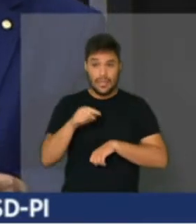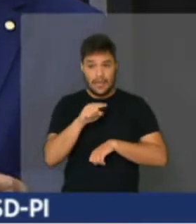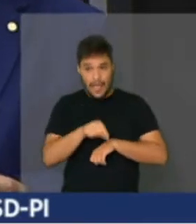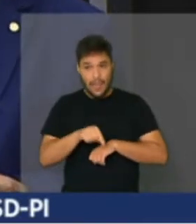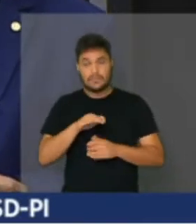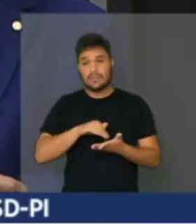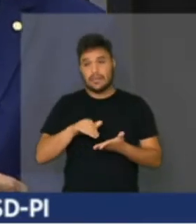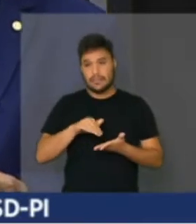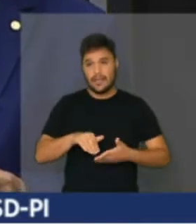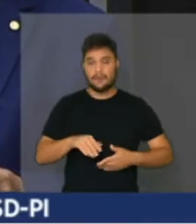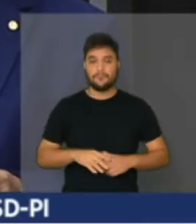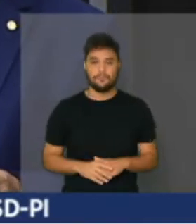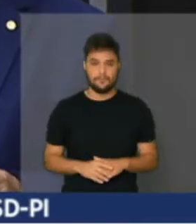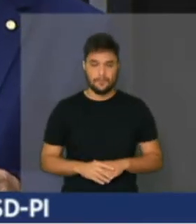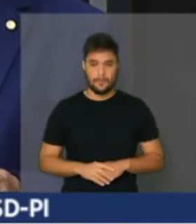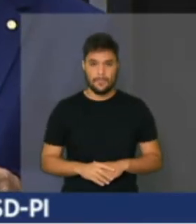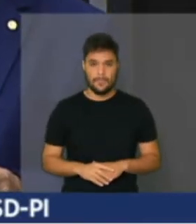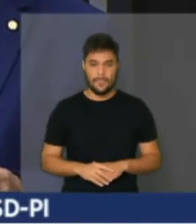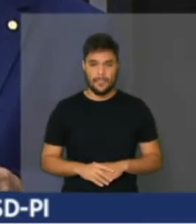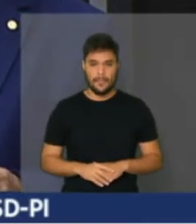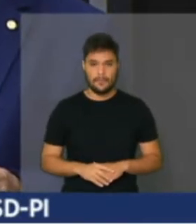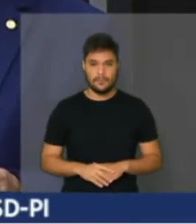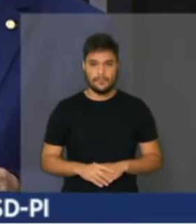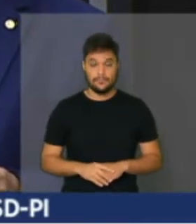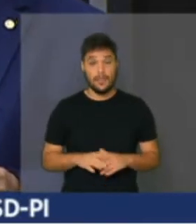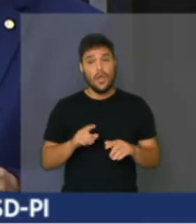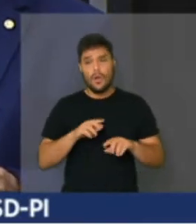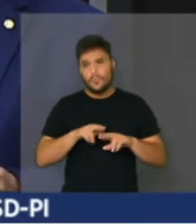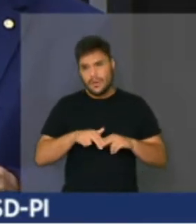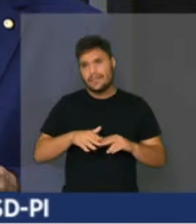NACIONAL. DOUTOR ERNESTO CARNEIRO, NAQUELA ÉPOCA ELE ERA O SECRETÁRIO. ESTÁ OS ACRÀSCIMOS DO FPM, ANO DE